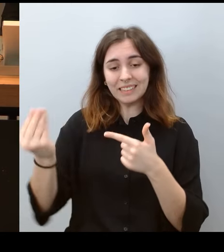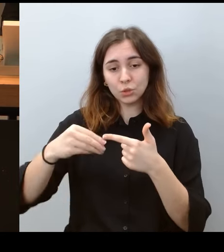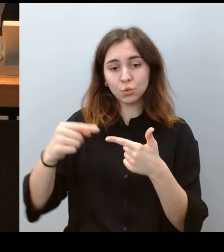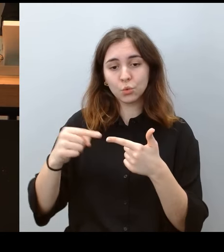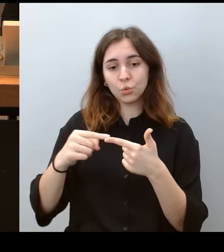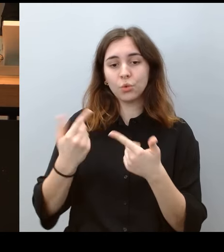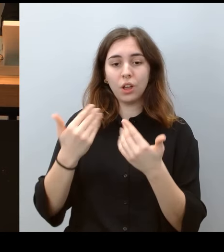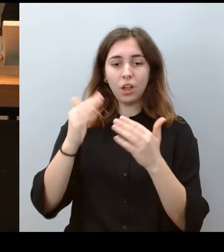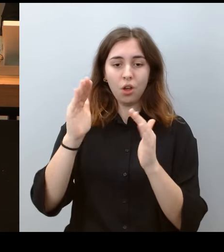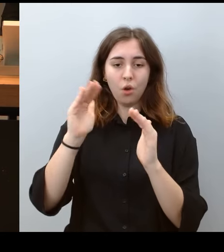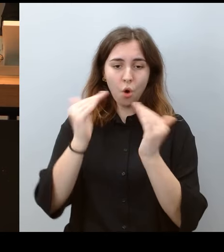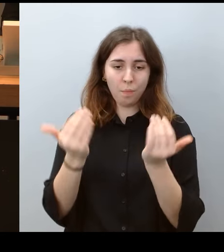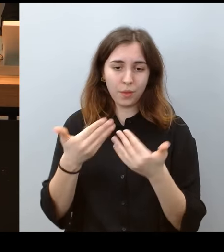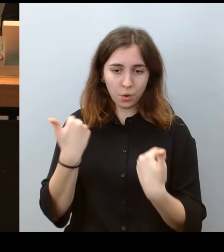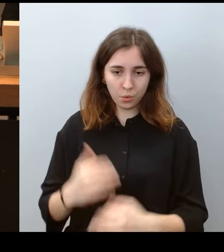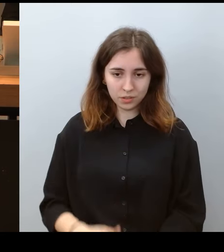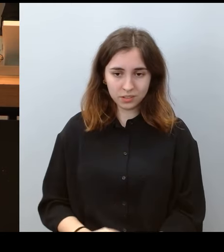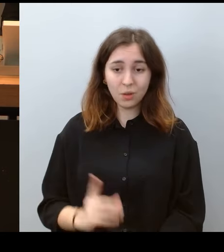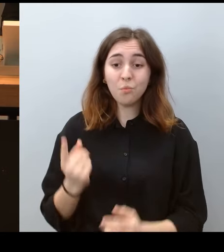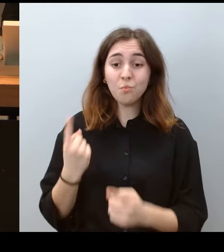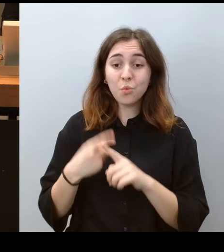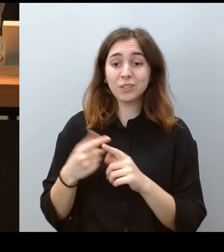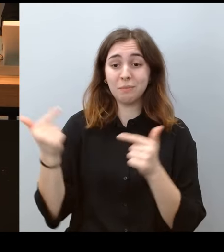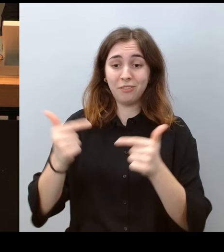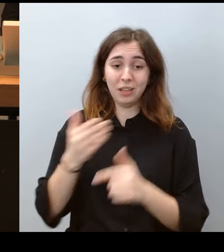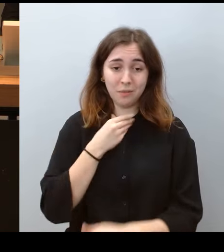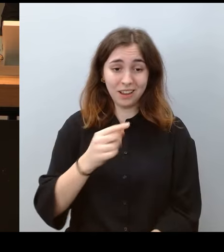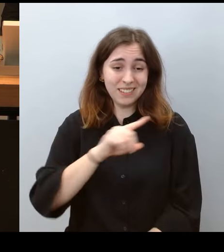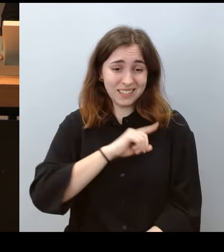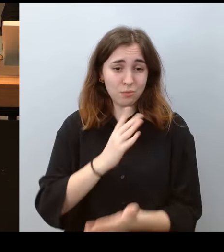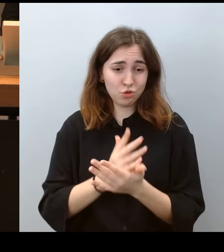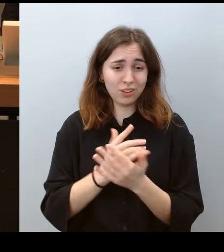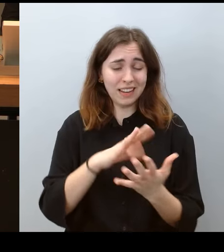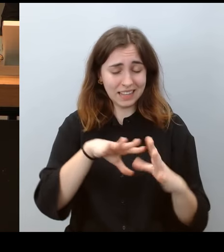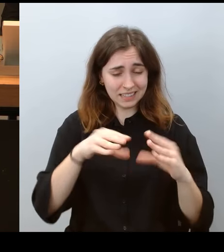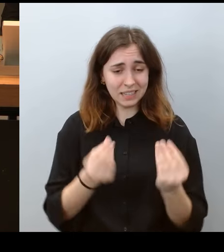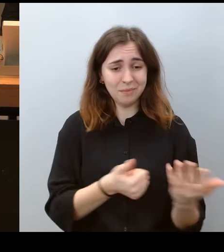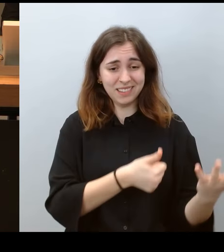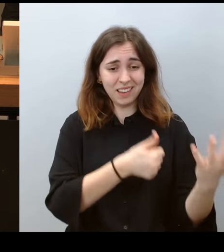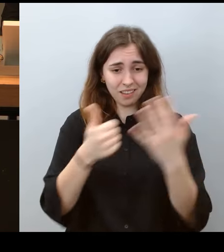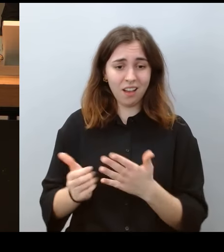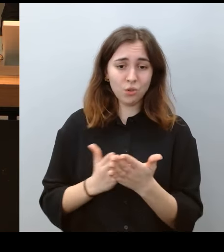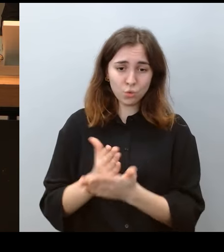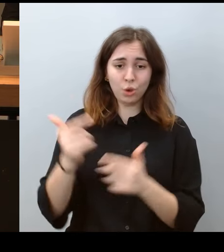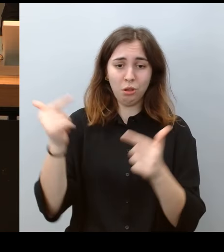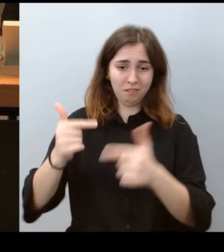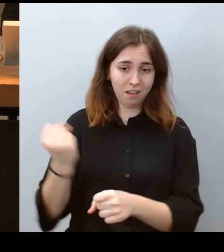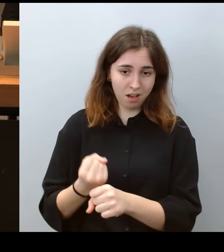der Pflege gearbeitet, am Bett gestanden, gepflegt, aktiv. Und ich bin noch immer in der Pflege tätig.